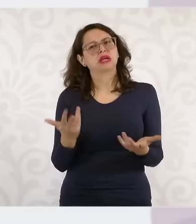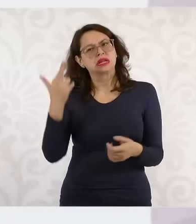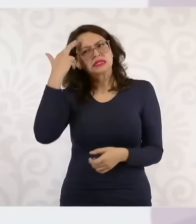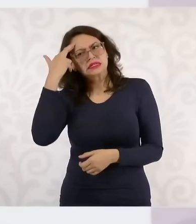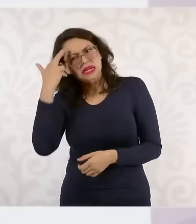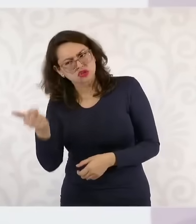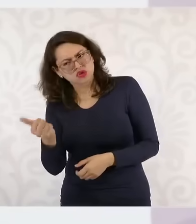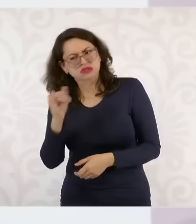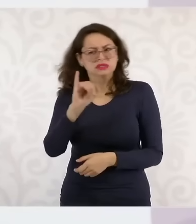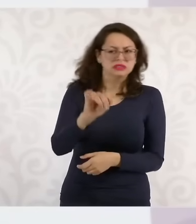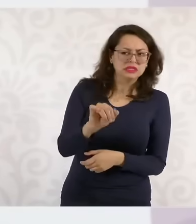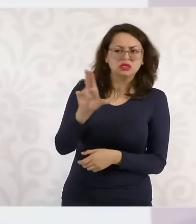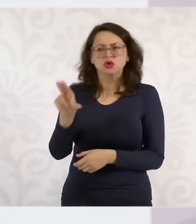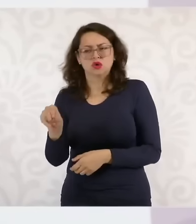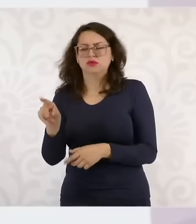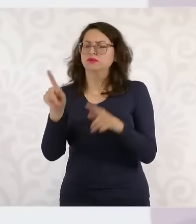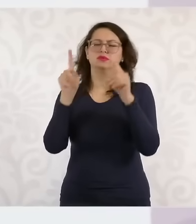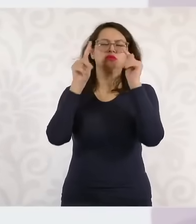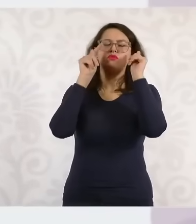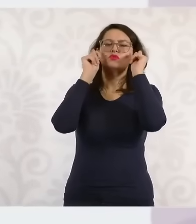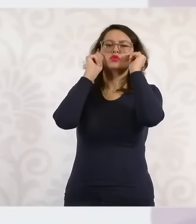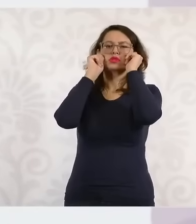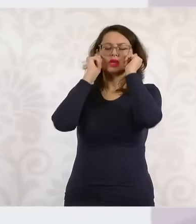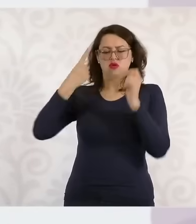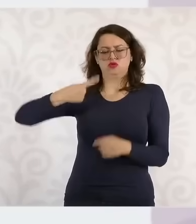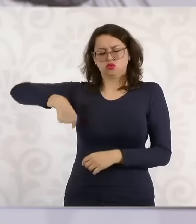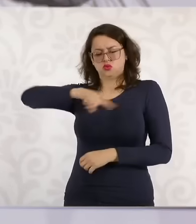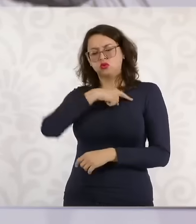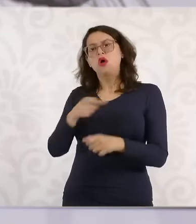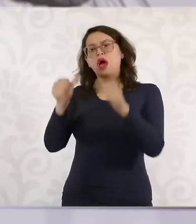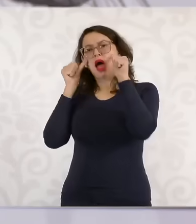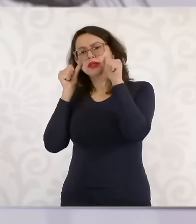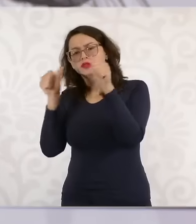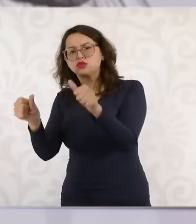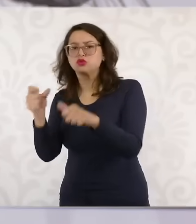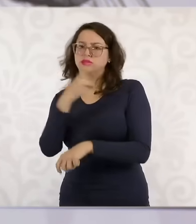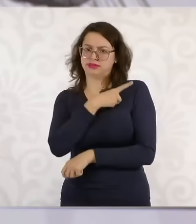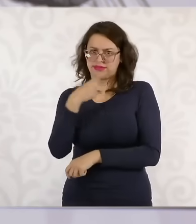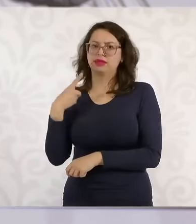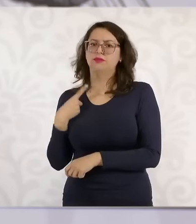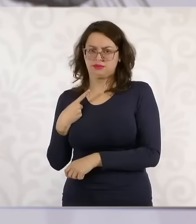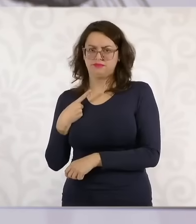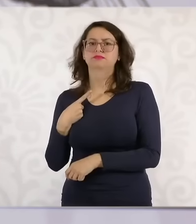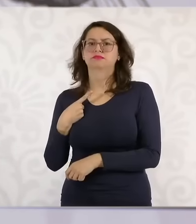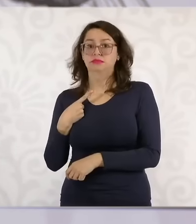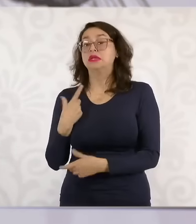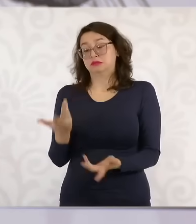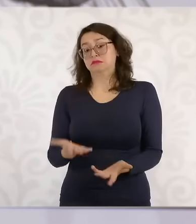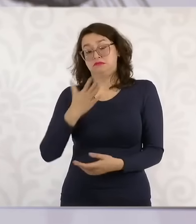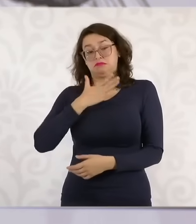razón, las personas tienen que ser escuchadas y así ha sido en la secretaria de Gobernación.